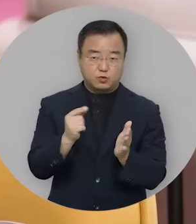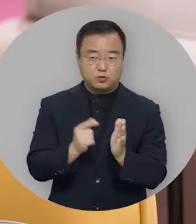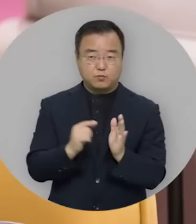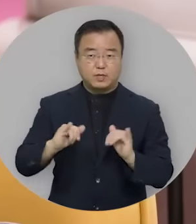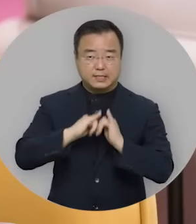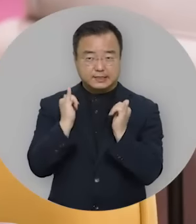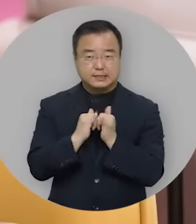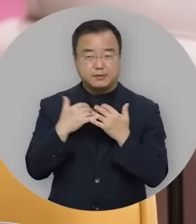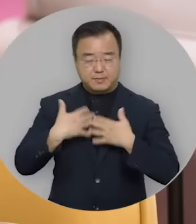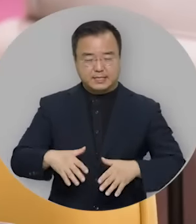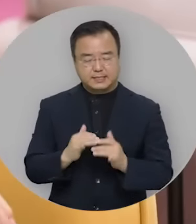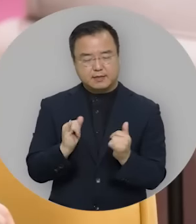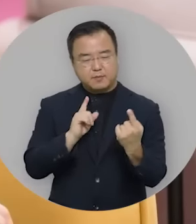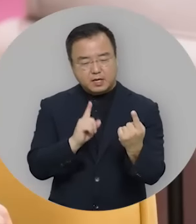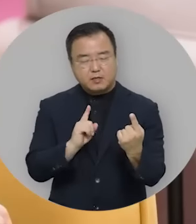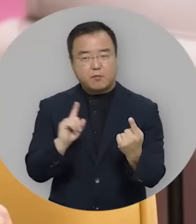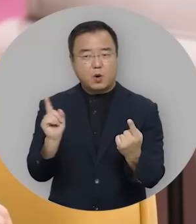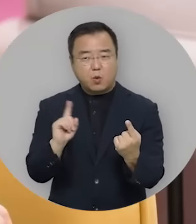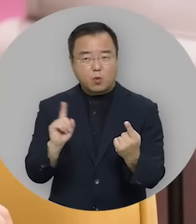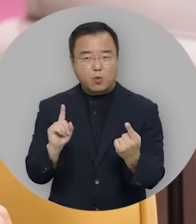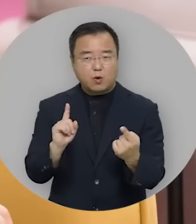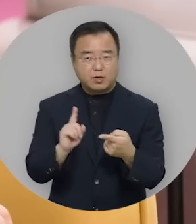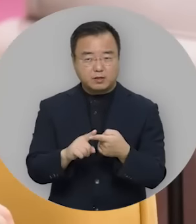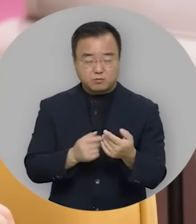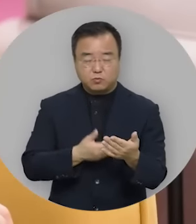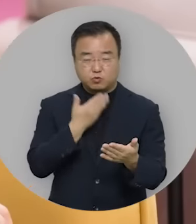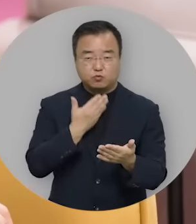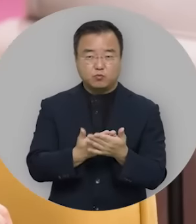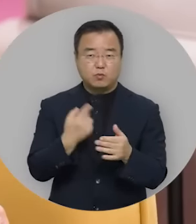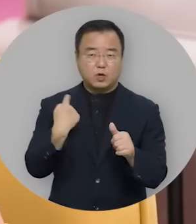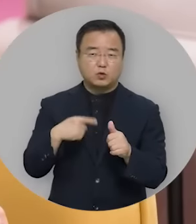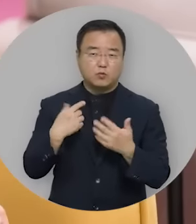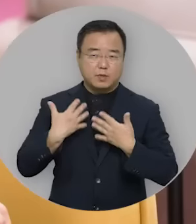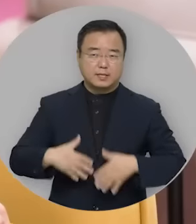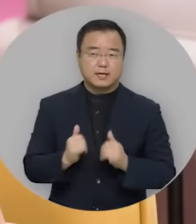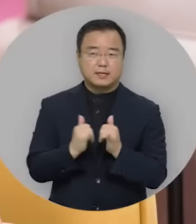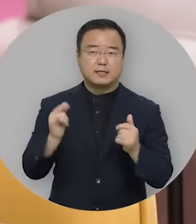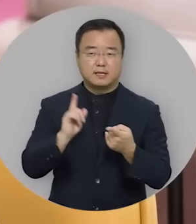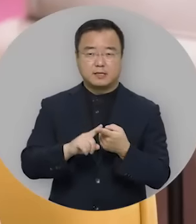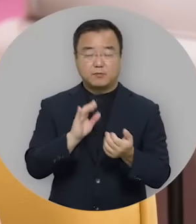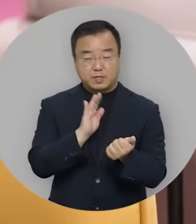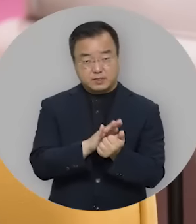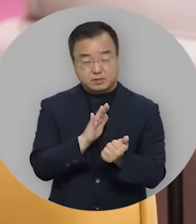사회적 약자를 어떻게 대하느냐에 달려 있는데요. 특히 교육 약자에 대한 지원이